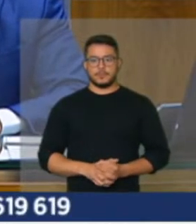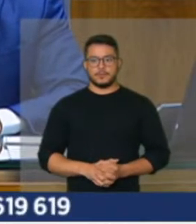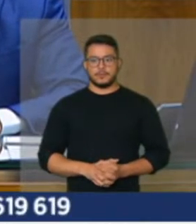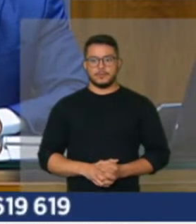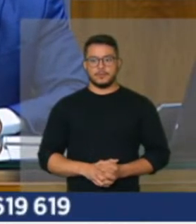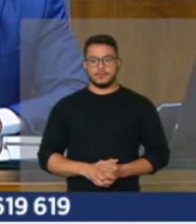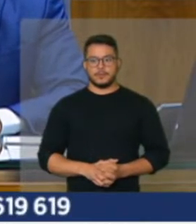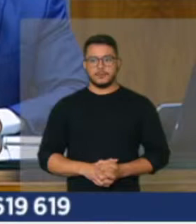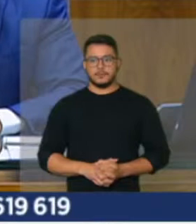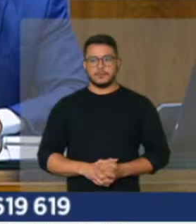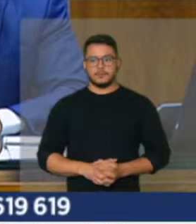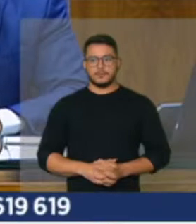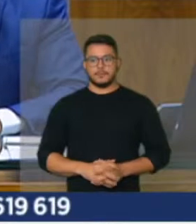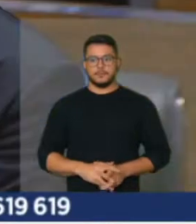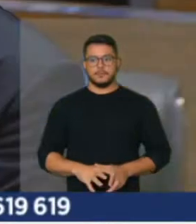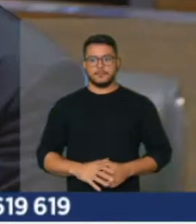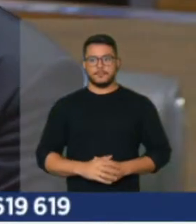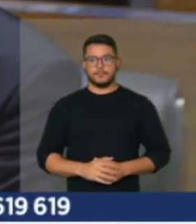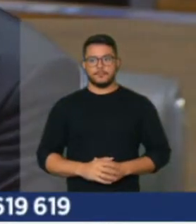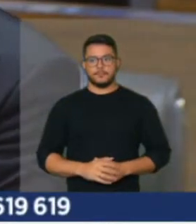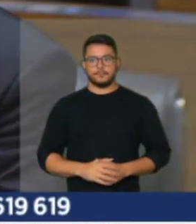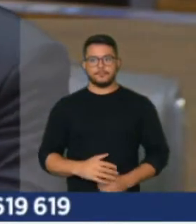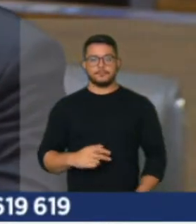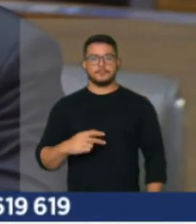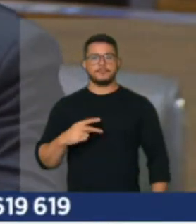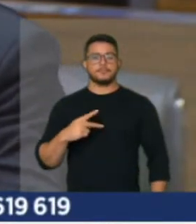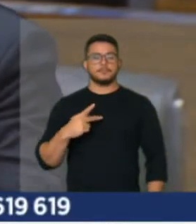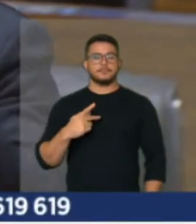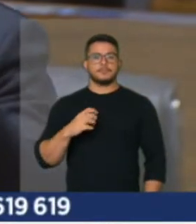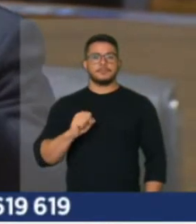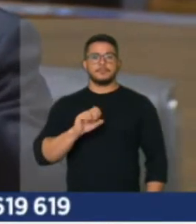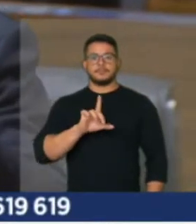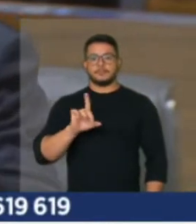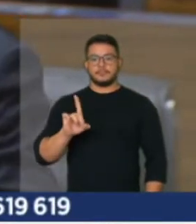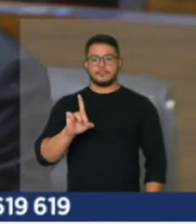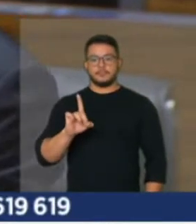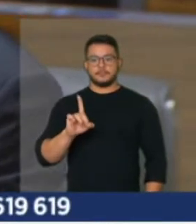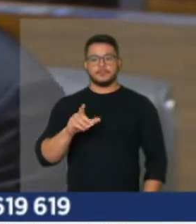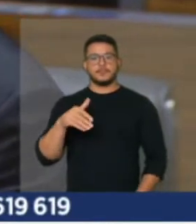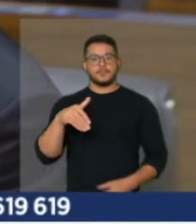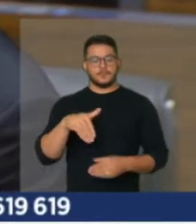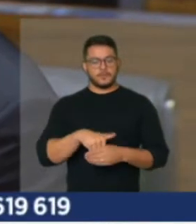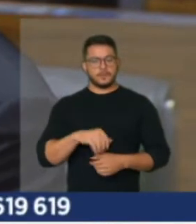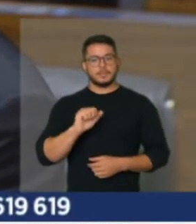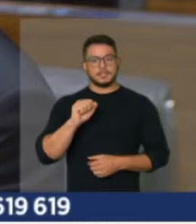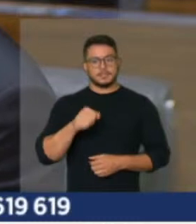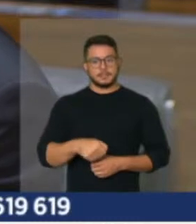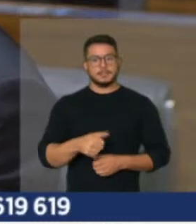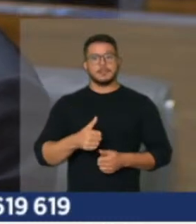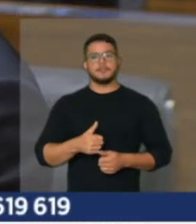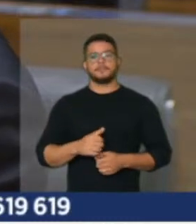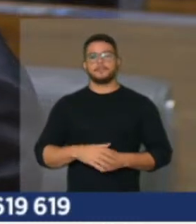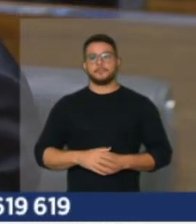[DEPUTADO]: OBRIGADO SENHOR PRESIDENTE, PSD VOTA SIM CONFORME A ORIENTAÇÃO DO LÍDER MAS EU QUERO APROVEITAR PARA... PARA PARABENIZAR O NOSSO VEREADOR PRESIDENTE DA